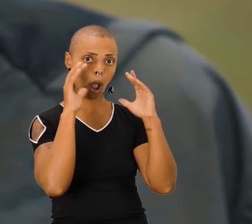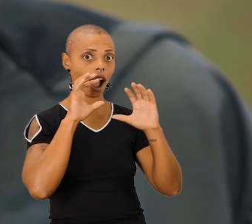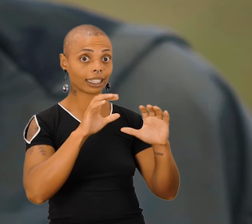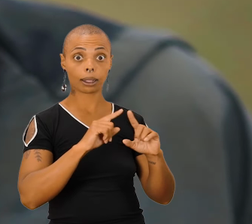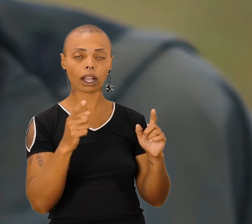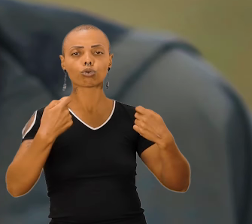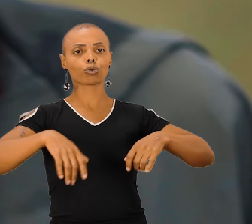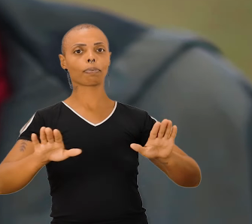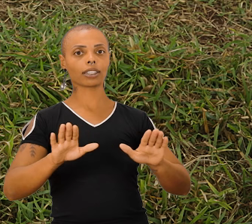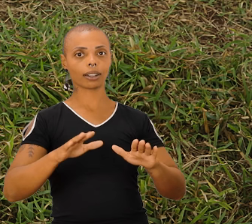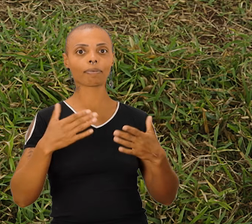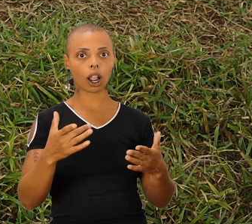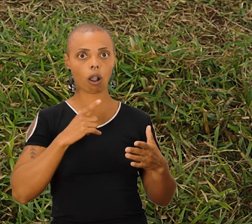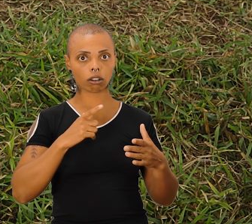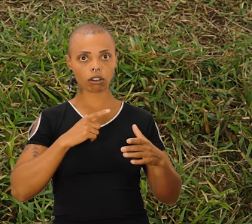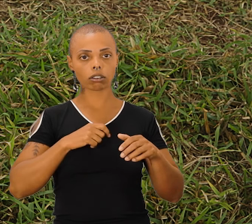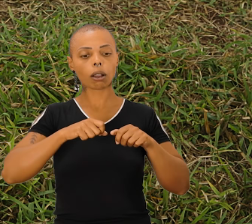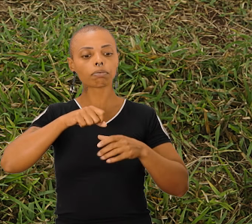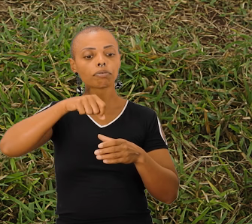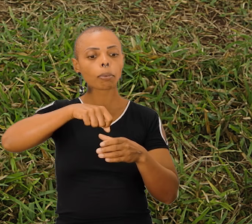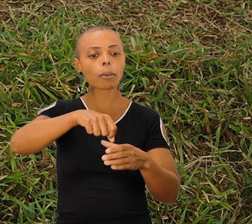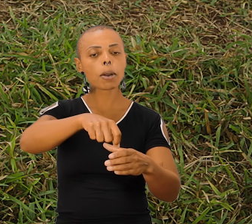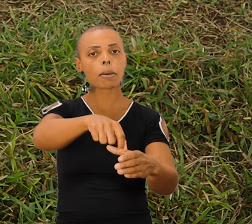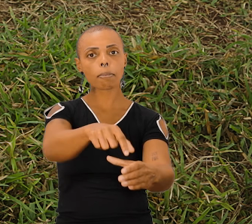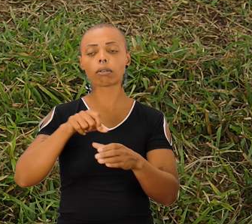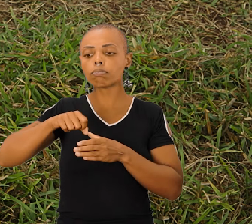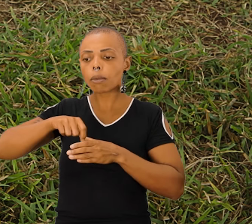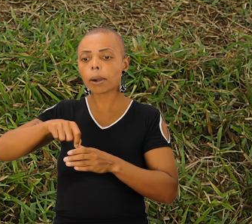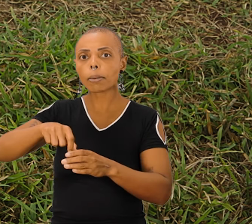Com a semeadora, as sementes são depositadas no sulco,